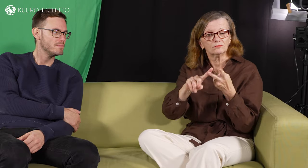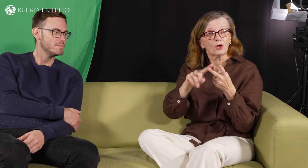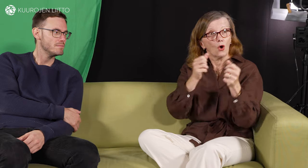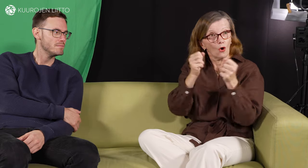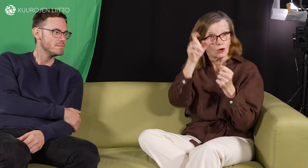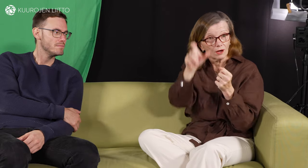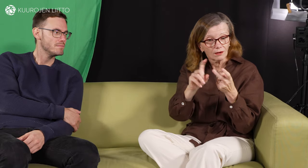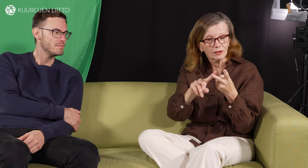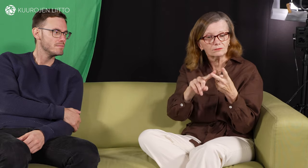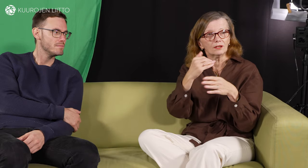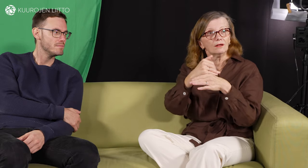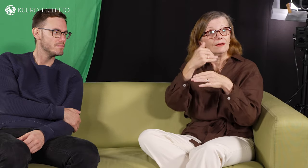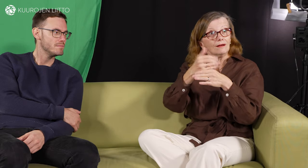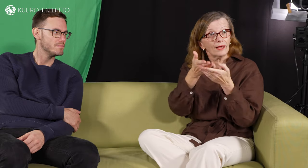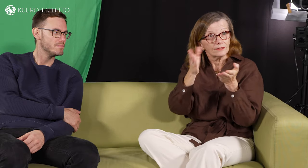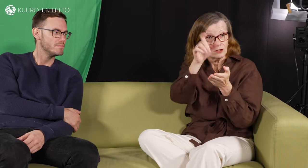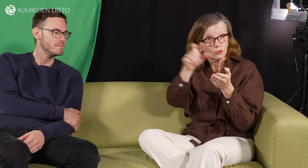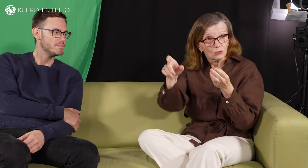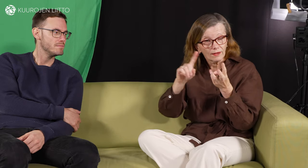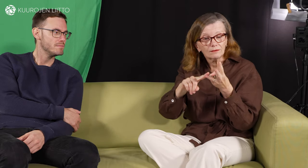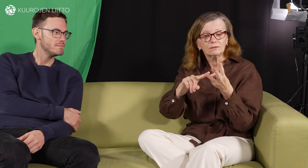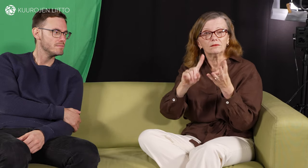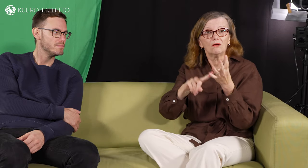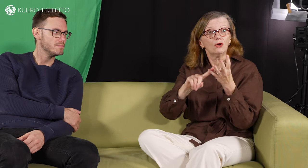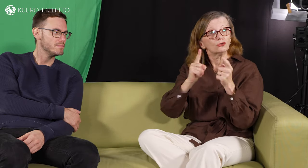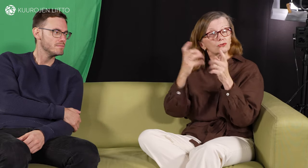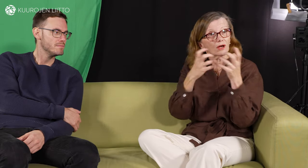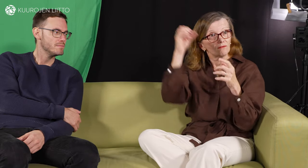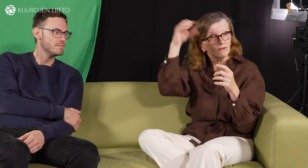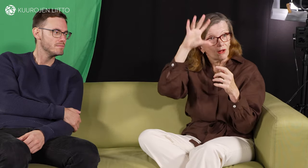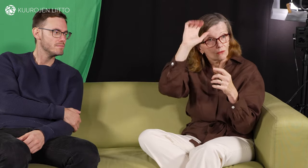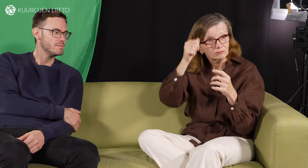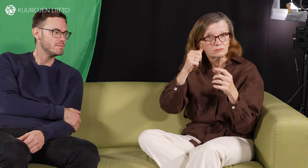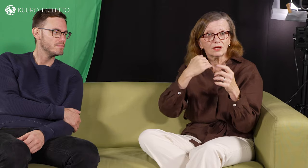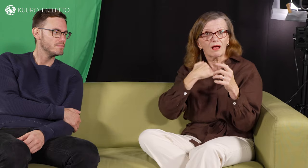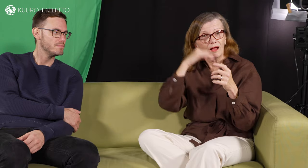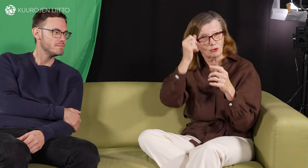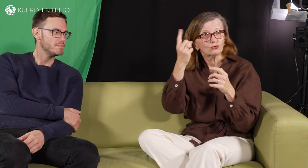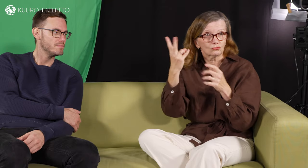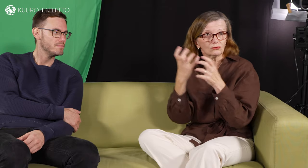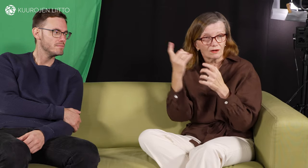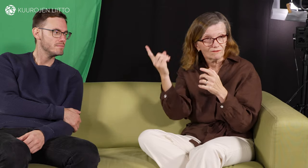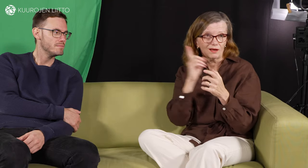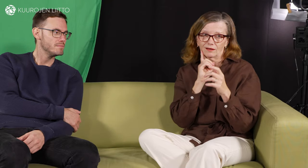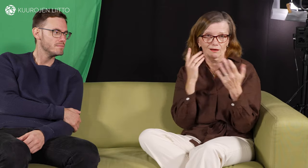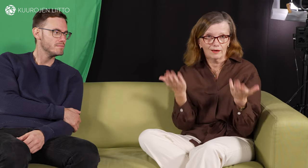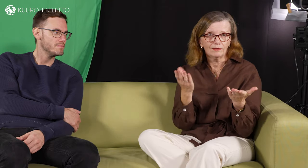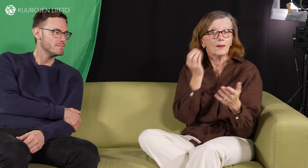ohjaajan, esiintyjät, tarvittaessa valo- ja äänimiehen, -